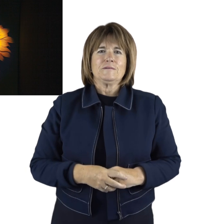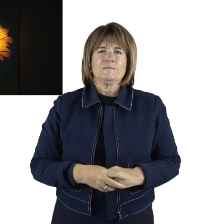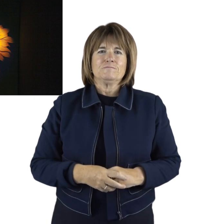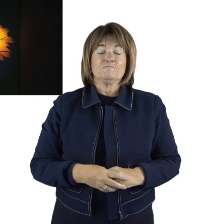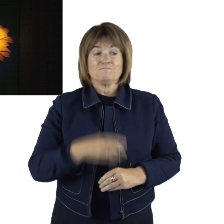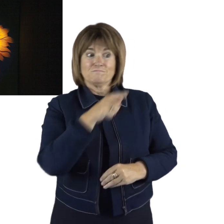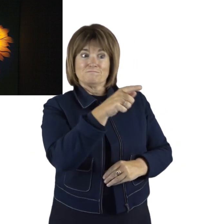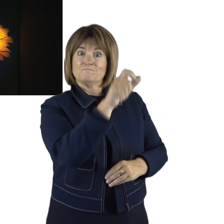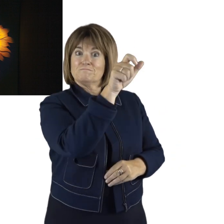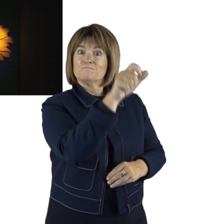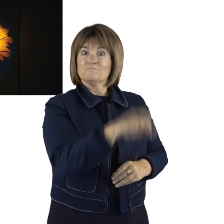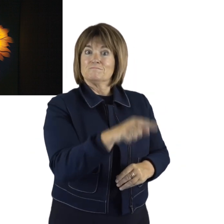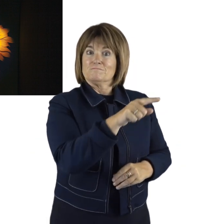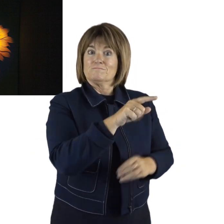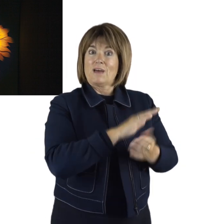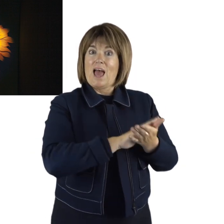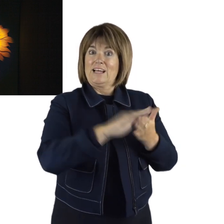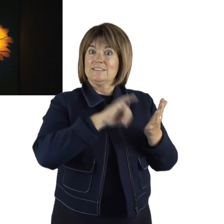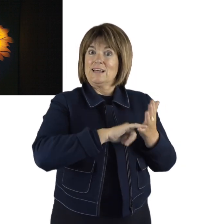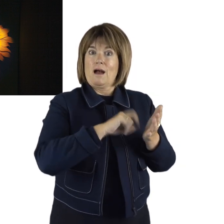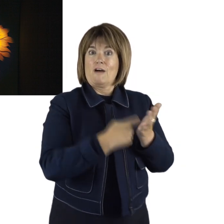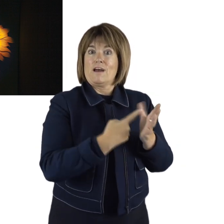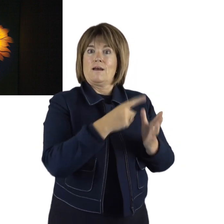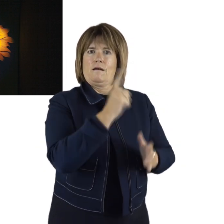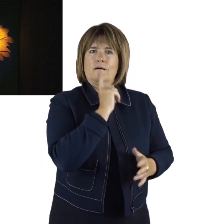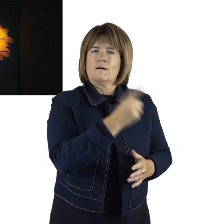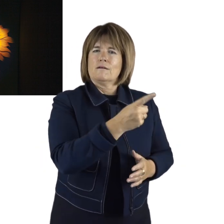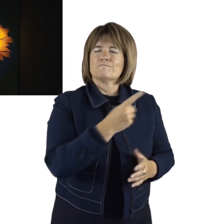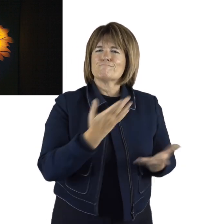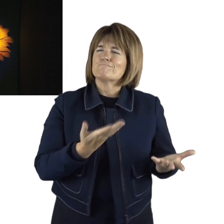Meddai Helen Sear, yr artist: